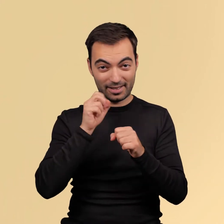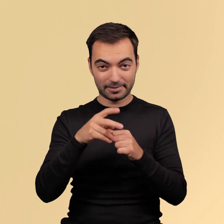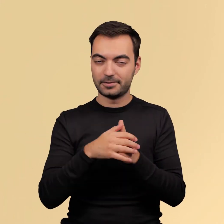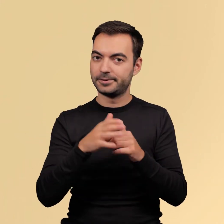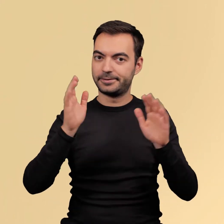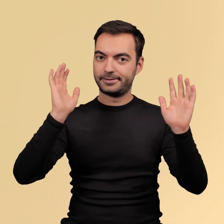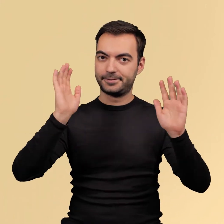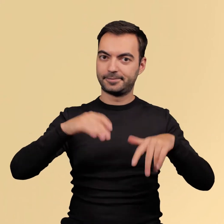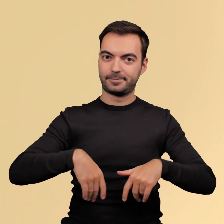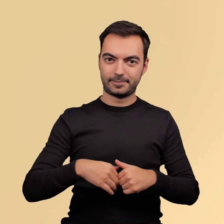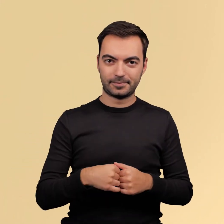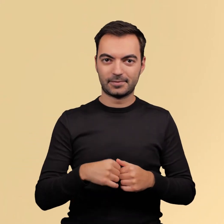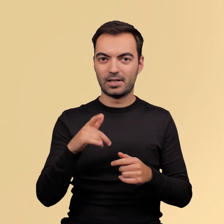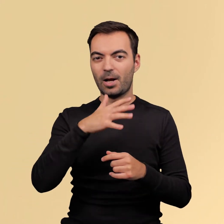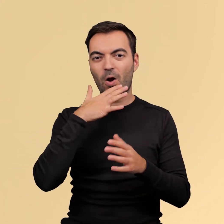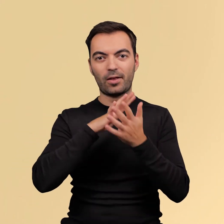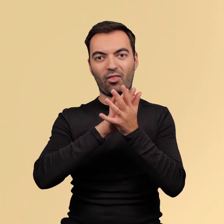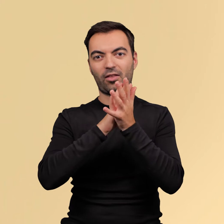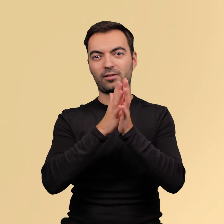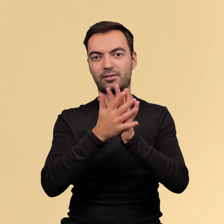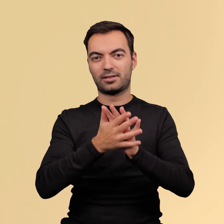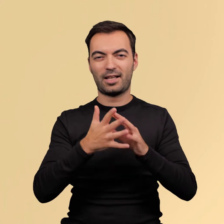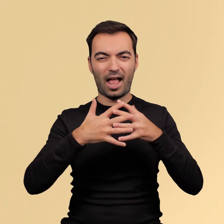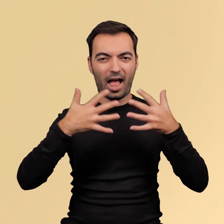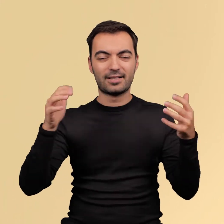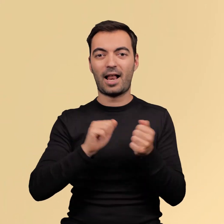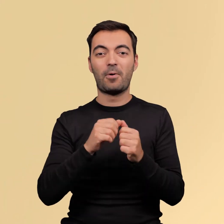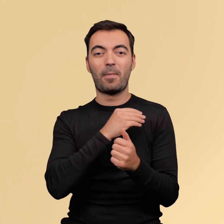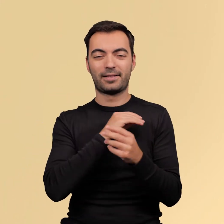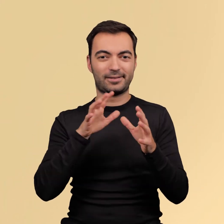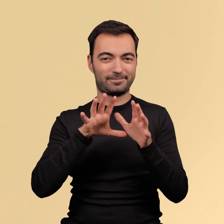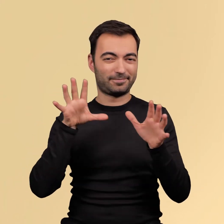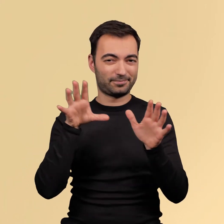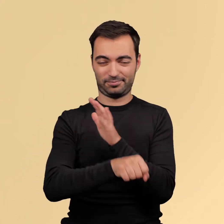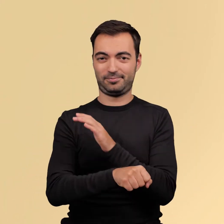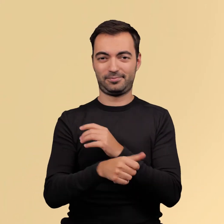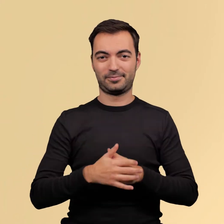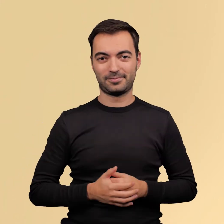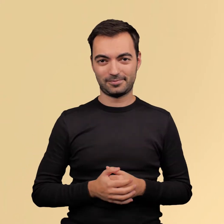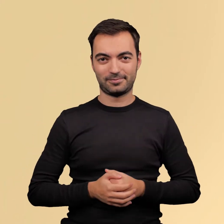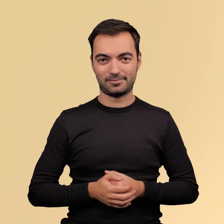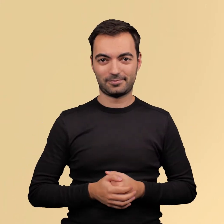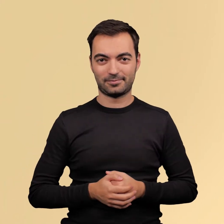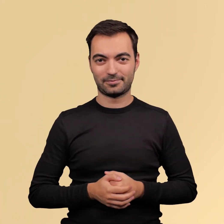a ich obecność może powodować odbarwienia lub niszczenie materiałów.